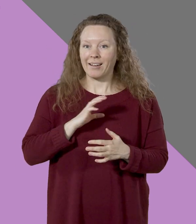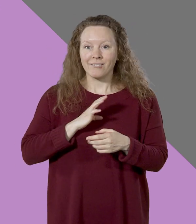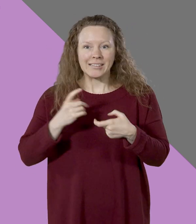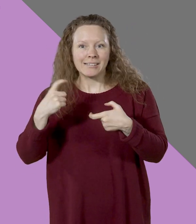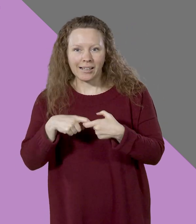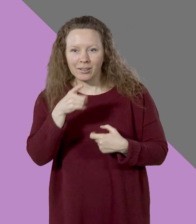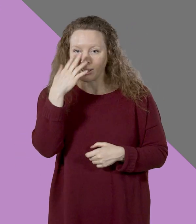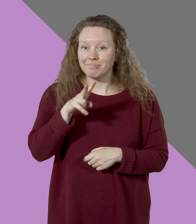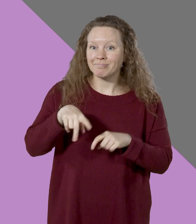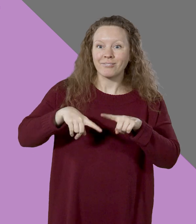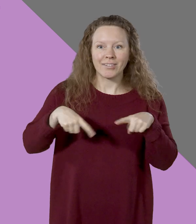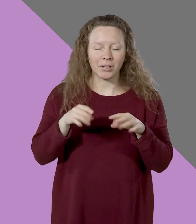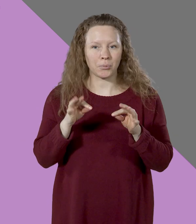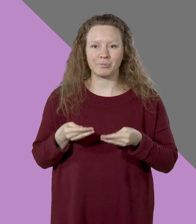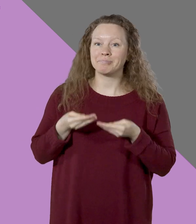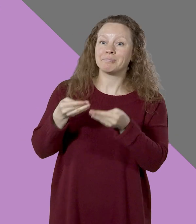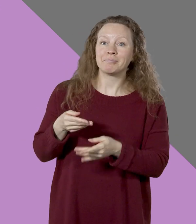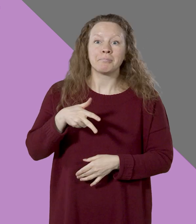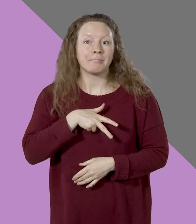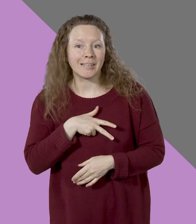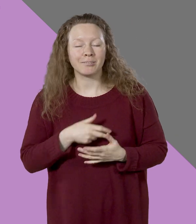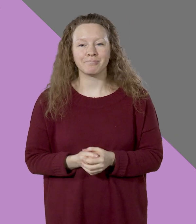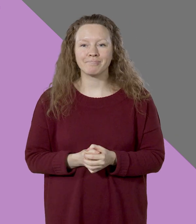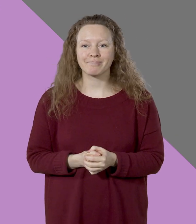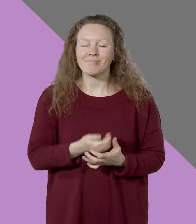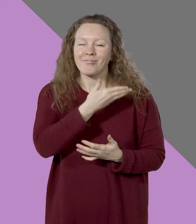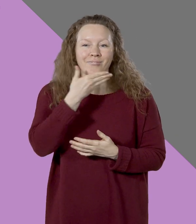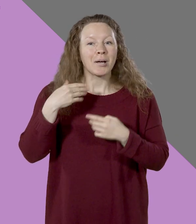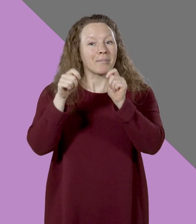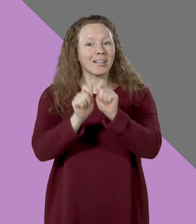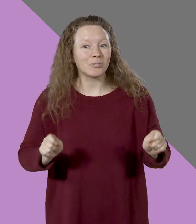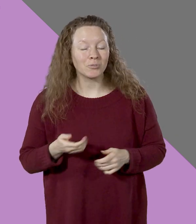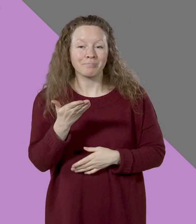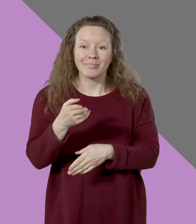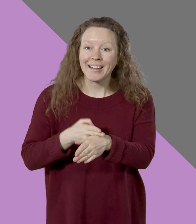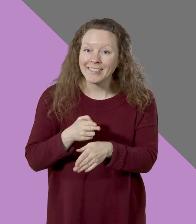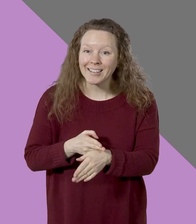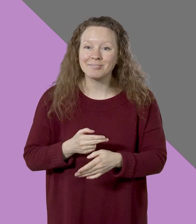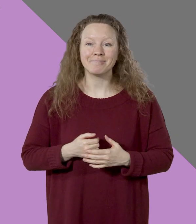Klicka på länken intill för att se videon från prisutdelningen. Varma gratulationer till Henna!